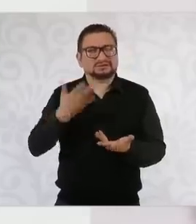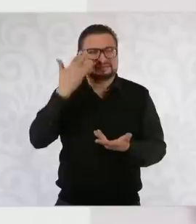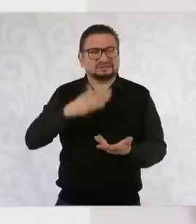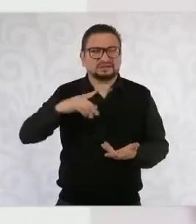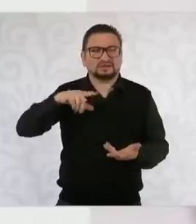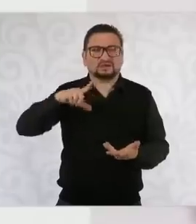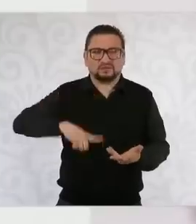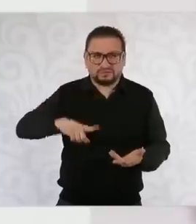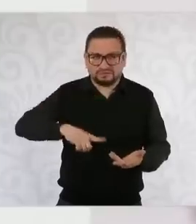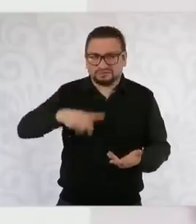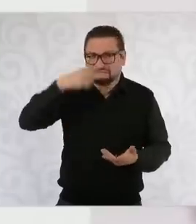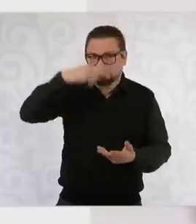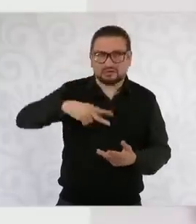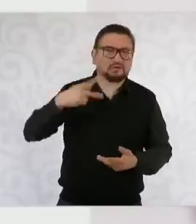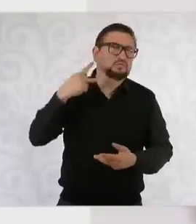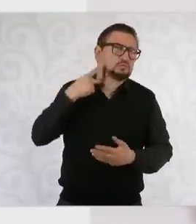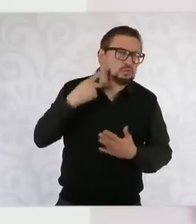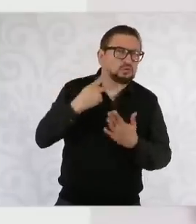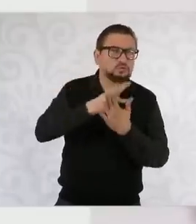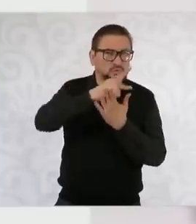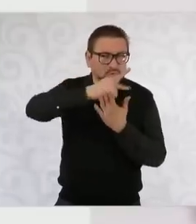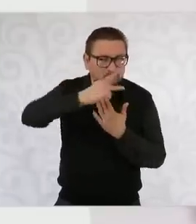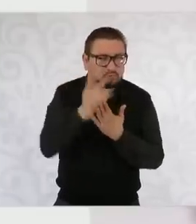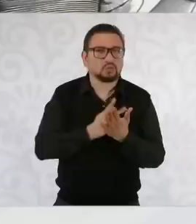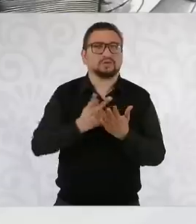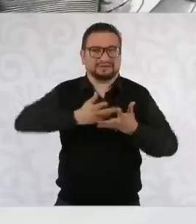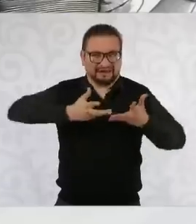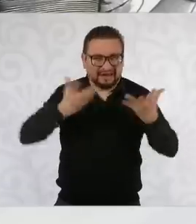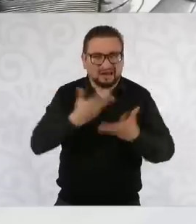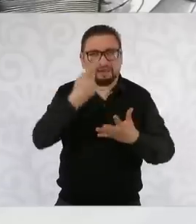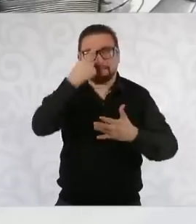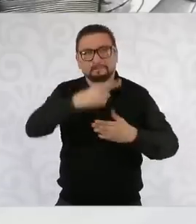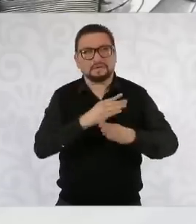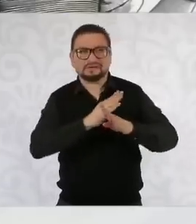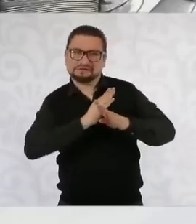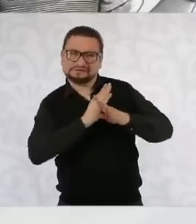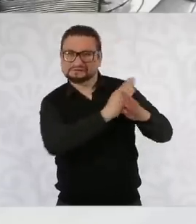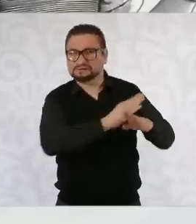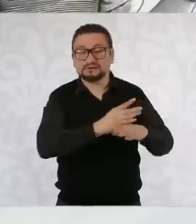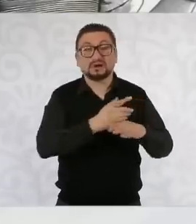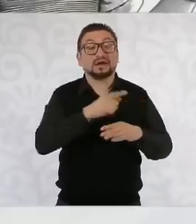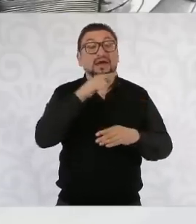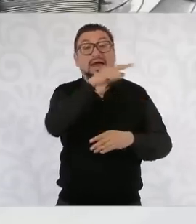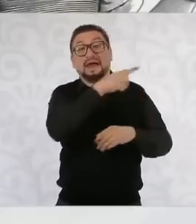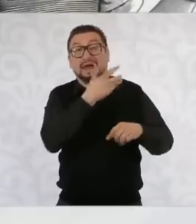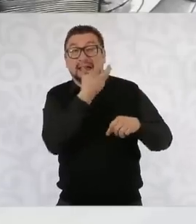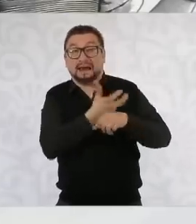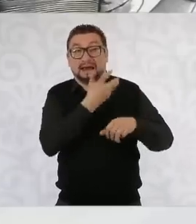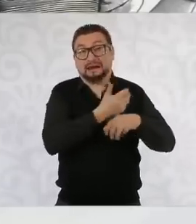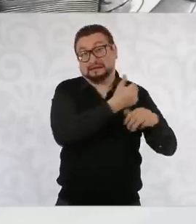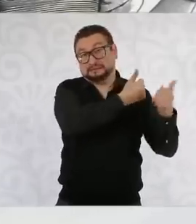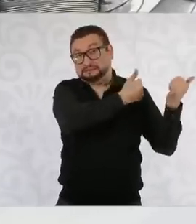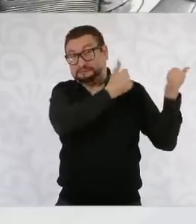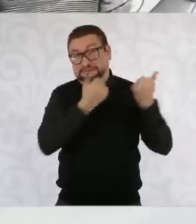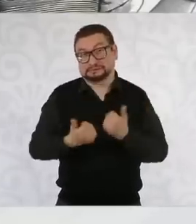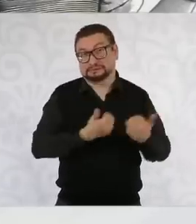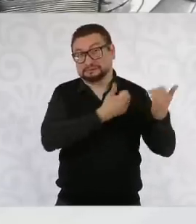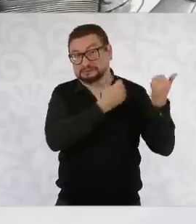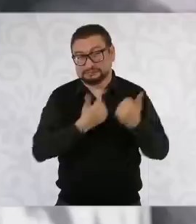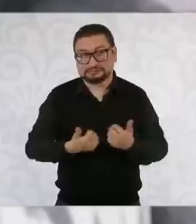del gobierno de México para impedir la entrada del armamento de alto riesgo y de alta letalidad